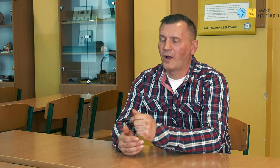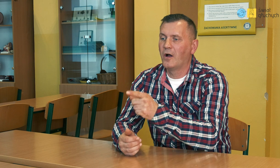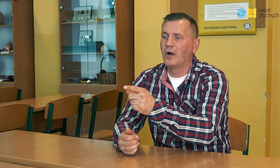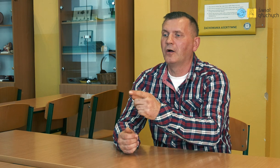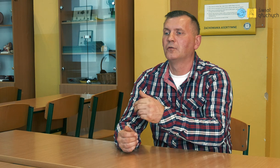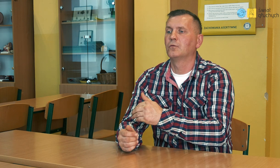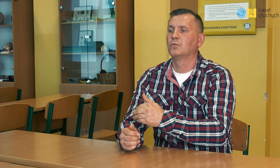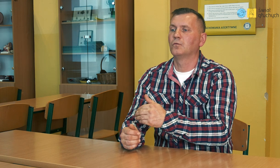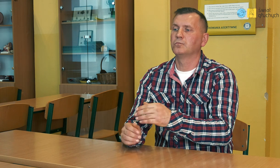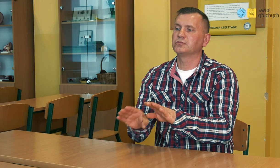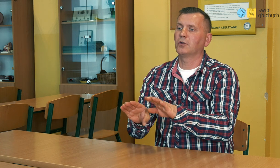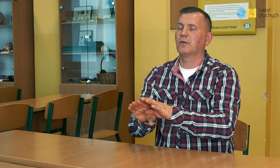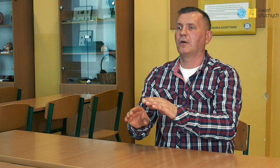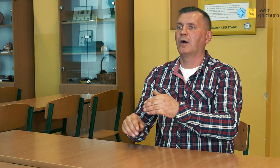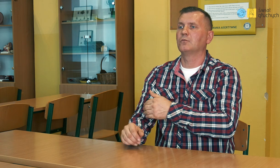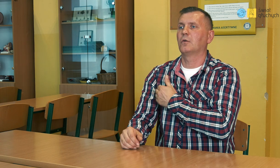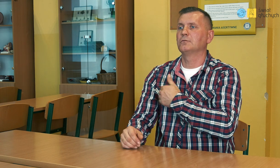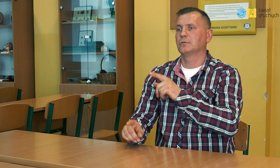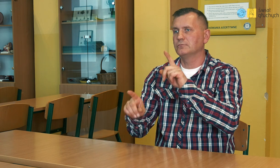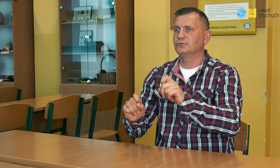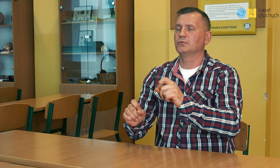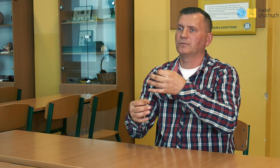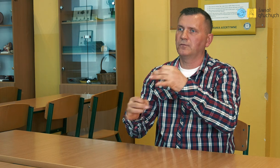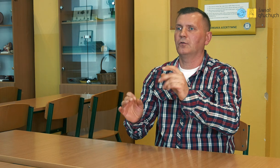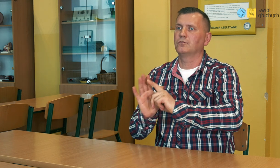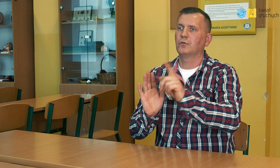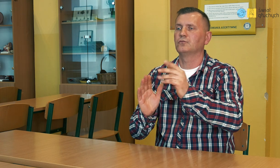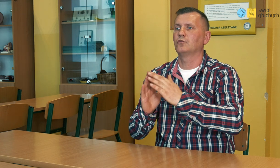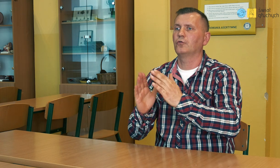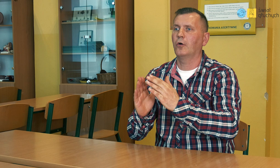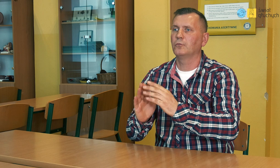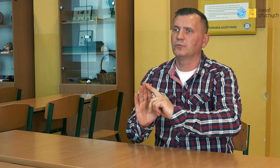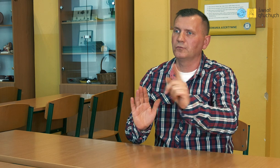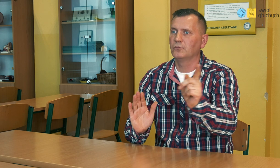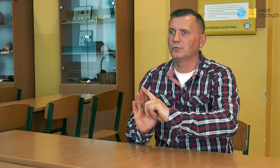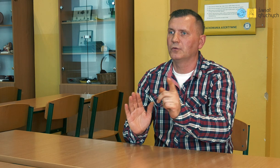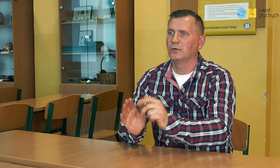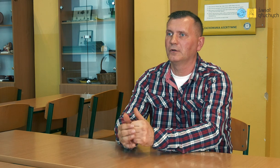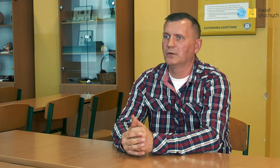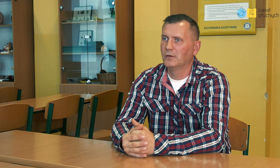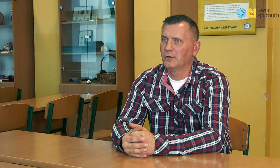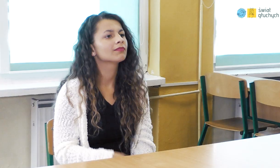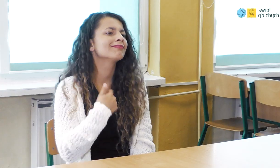W której klasie podstawówki mogłaś już sama wracać do domu?